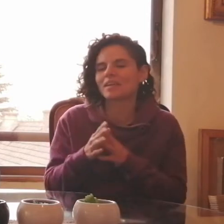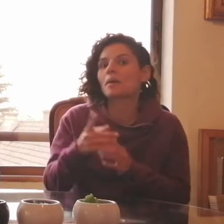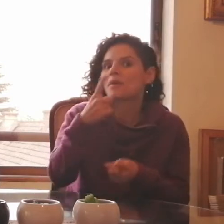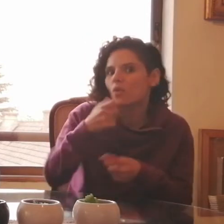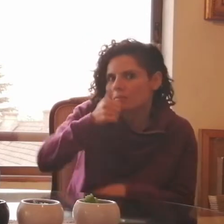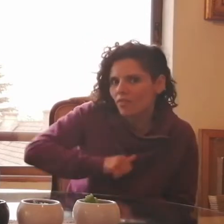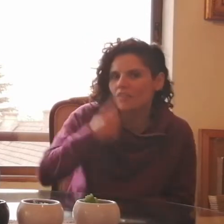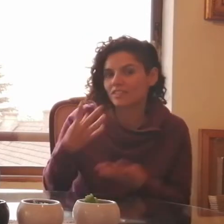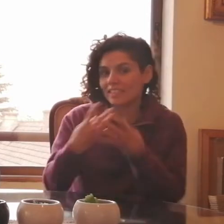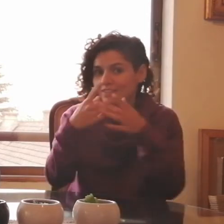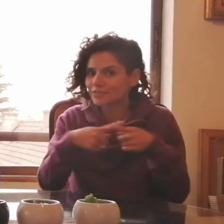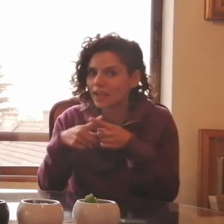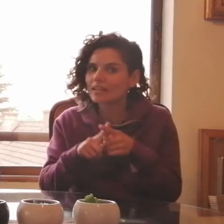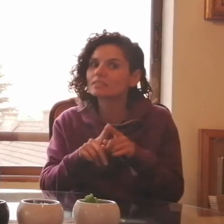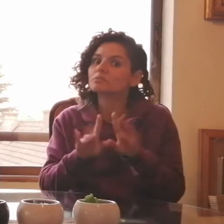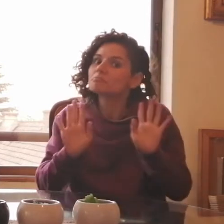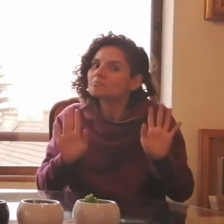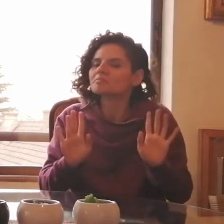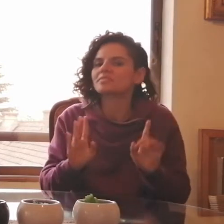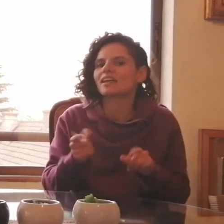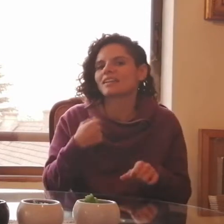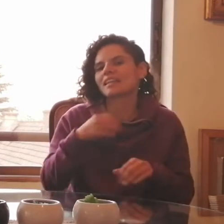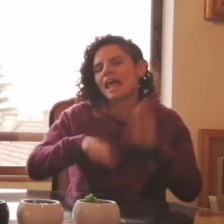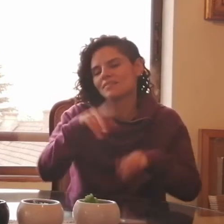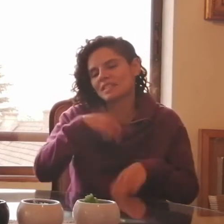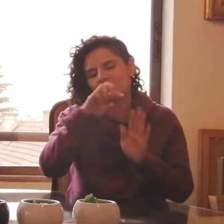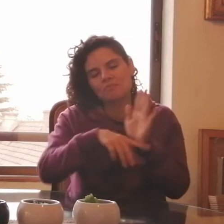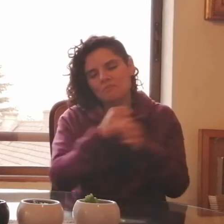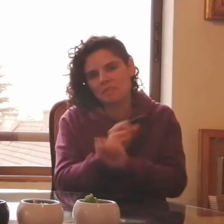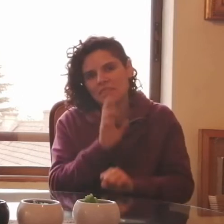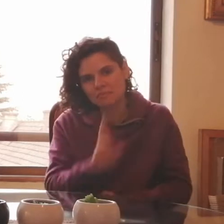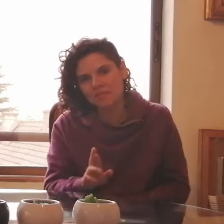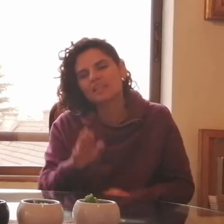redes sociales, si no se pueden responder en el programa se responderán